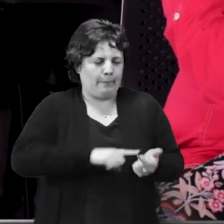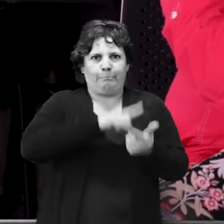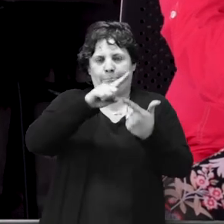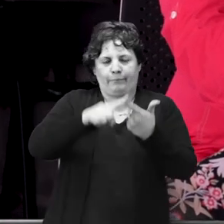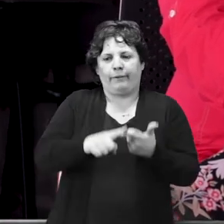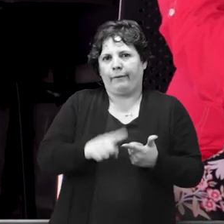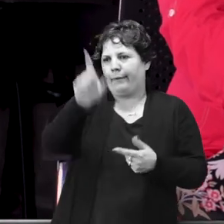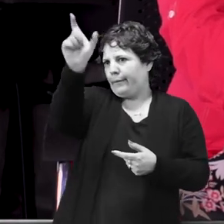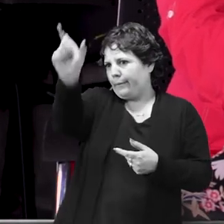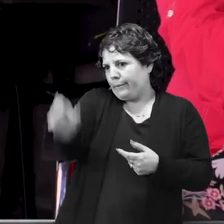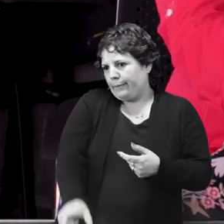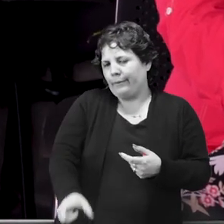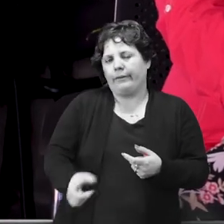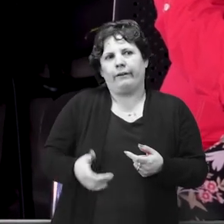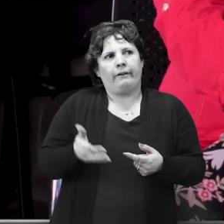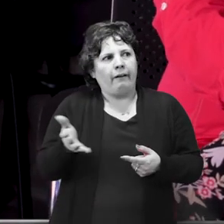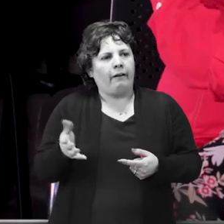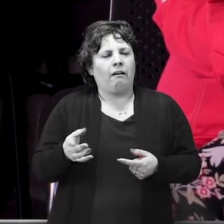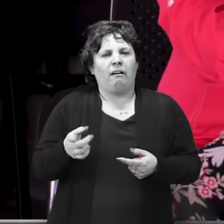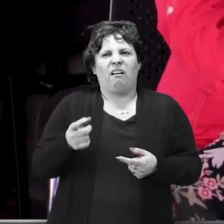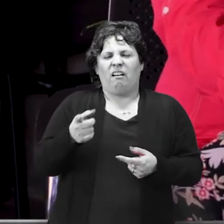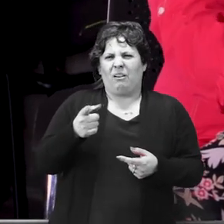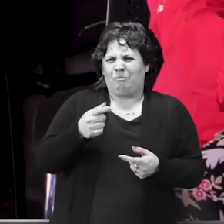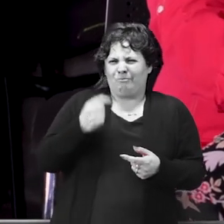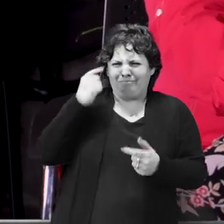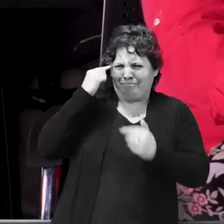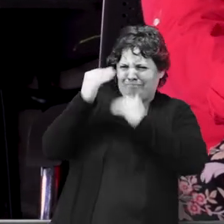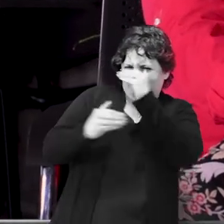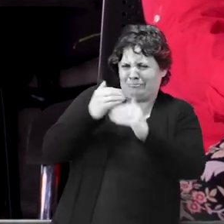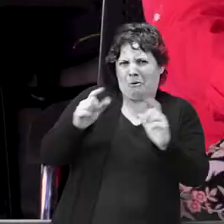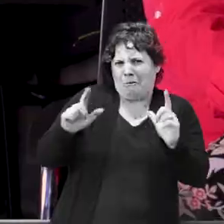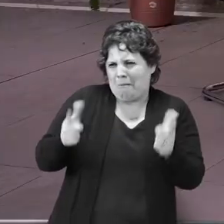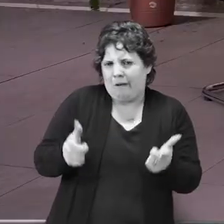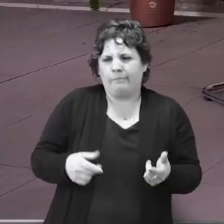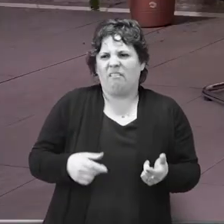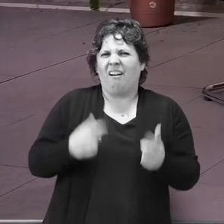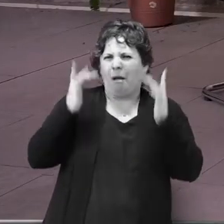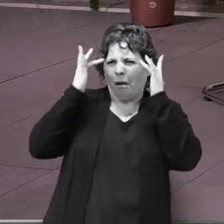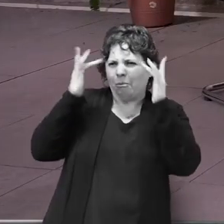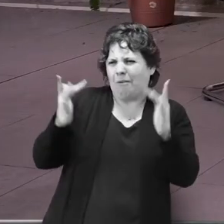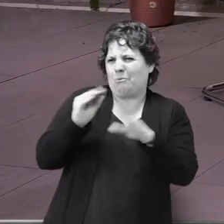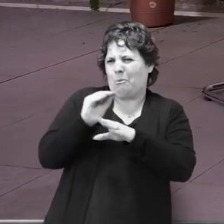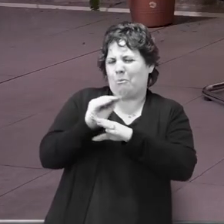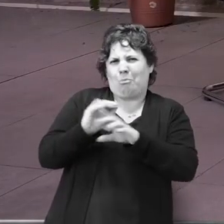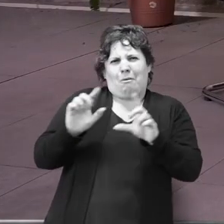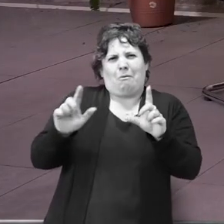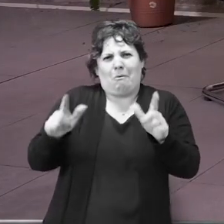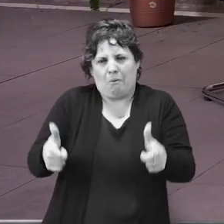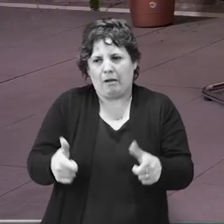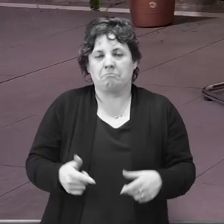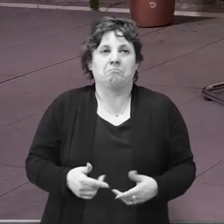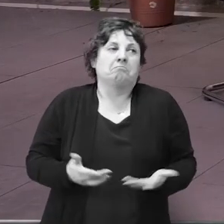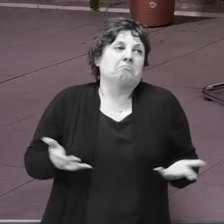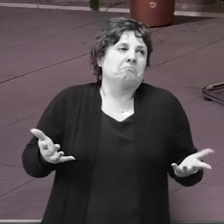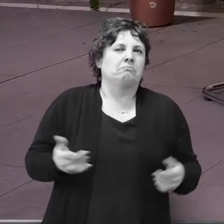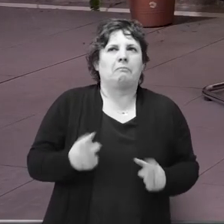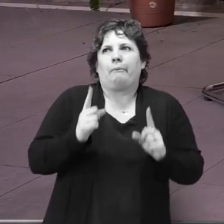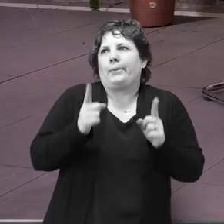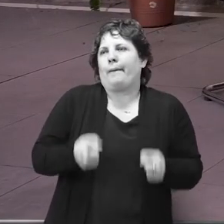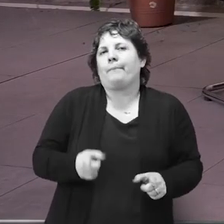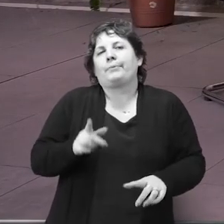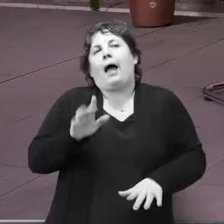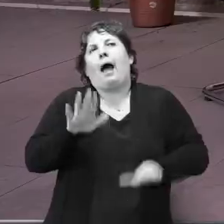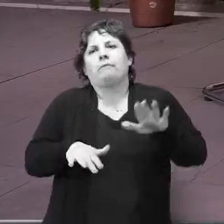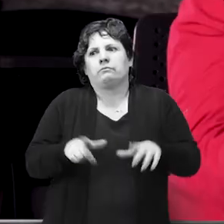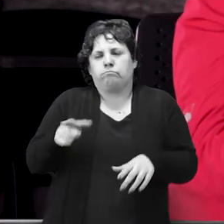sujeto más primitivo o con menos educación o de alguna manera peligroso